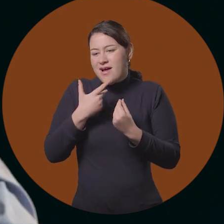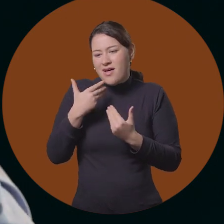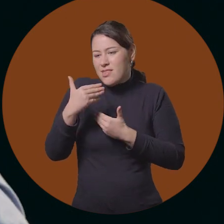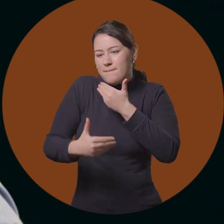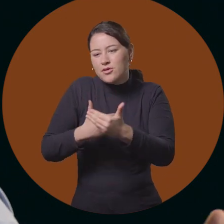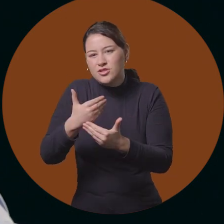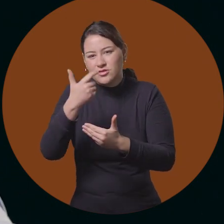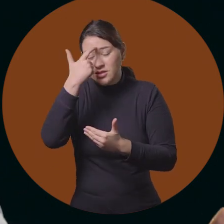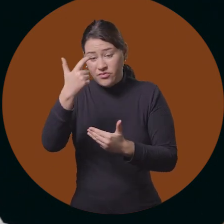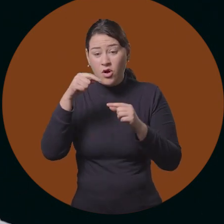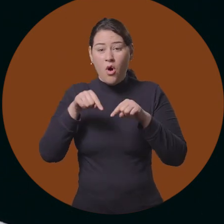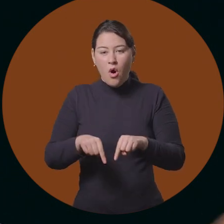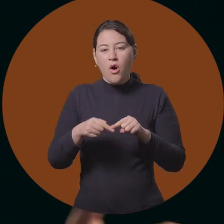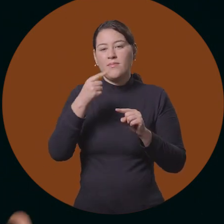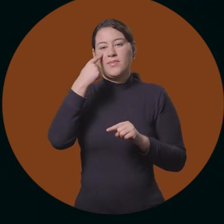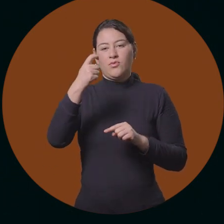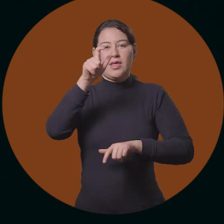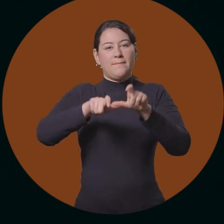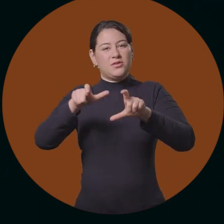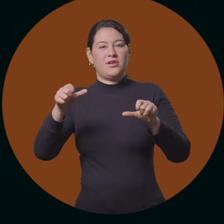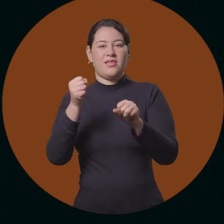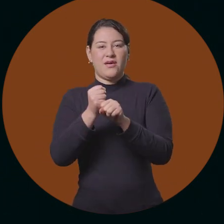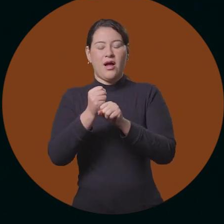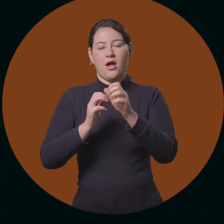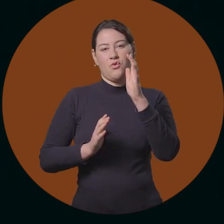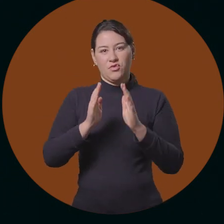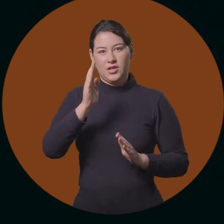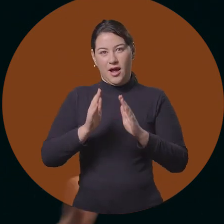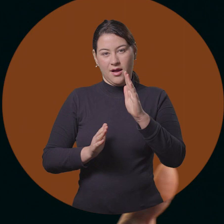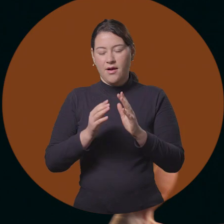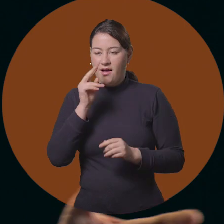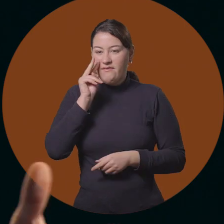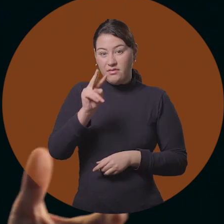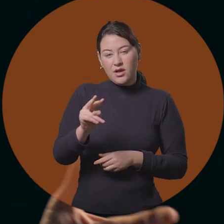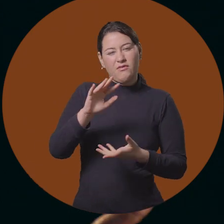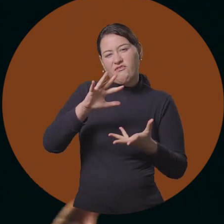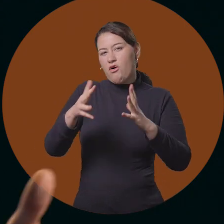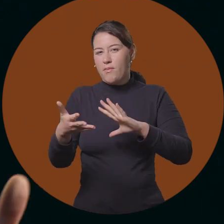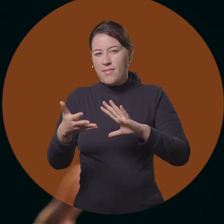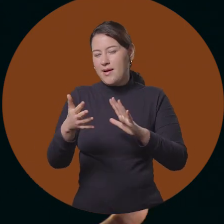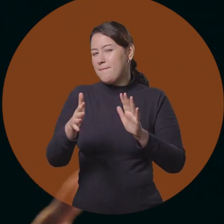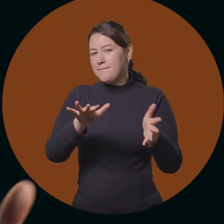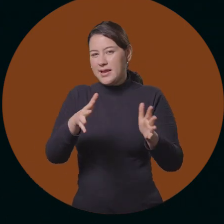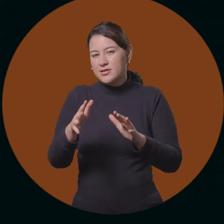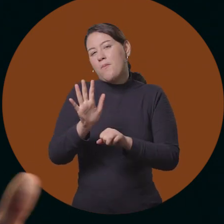Que yo hoy lo veo reflejado en la gente que trabaja en robótica. Veo algo similar, es la versión moderna